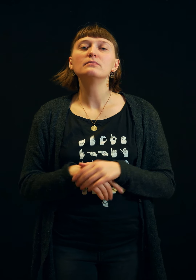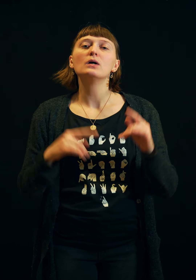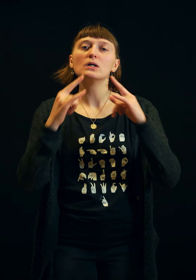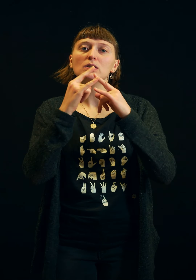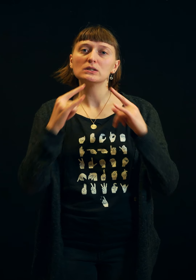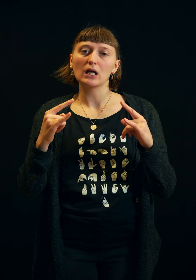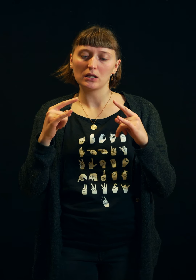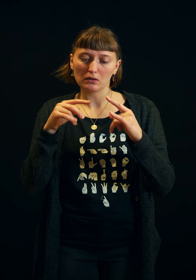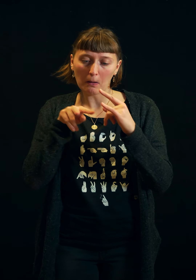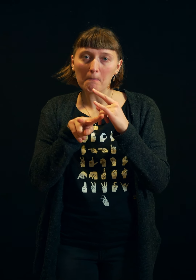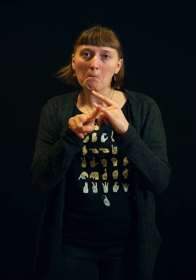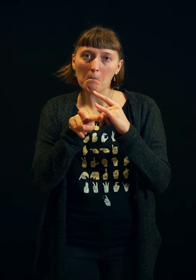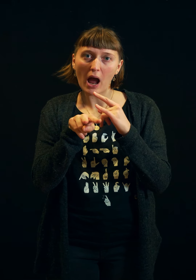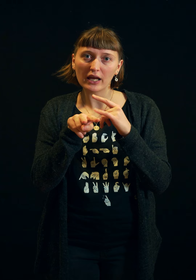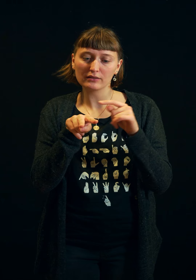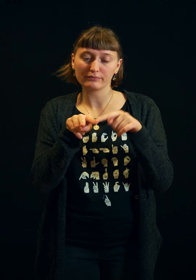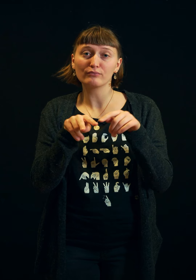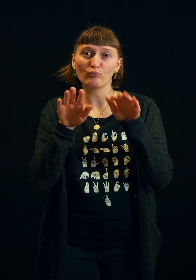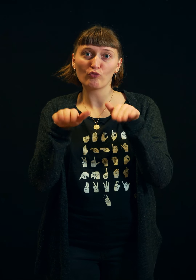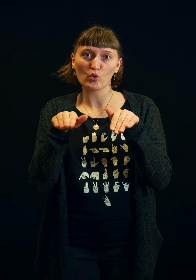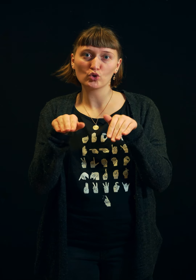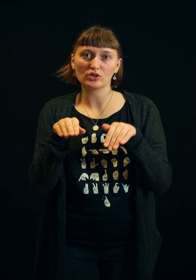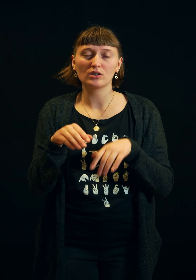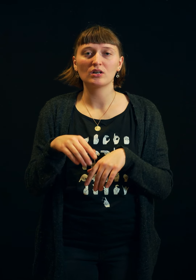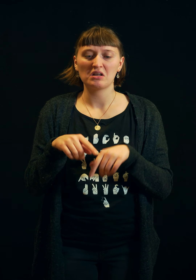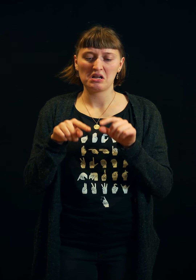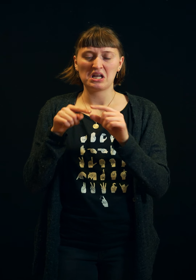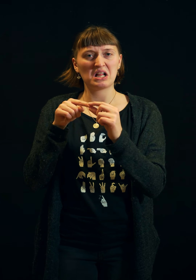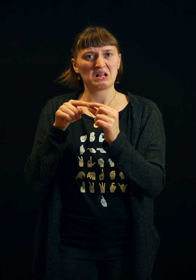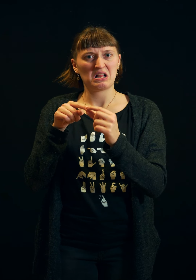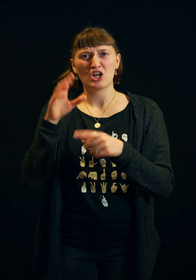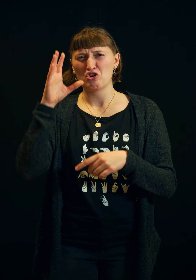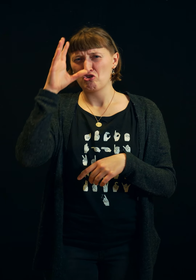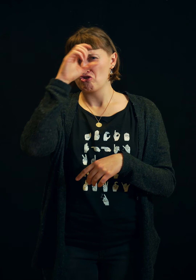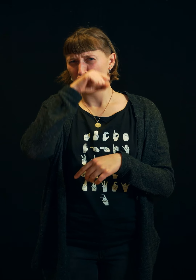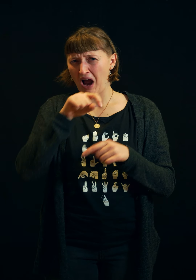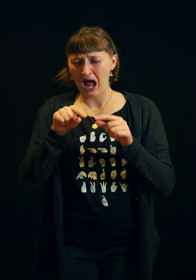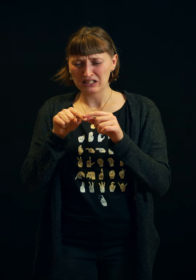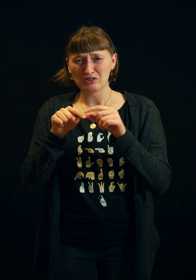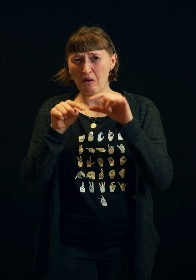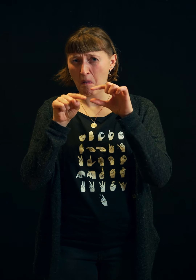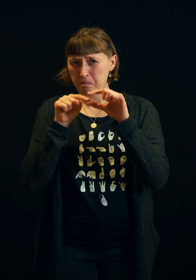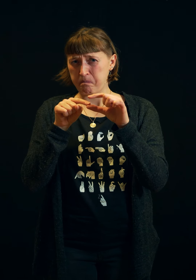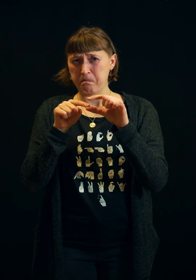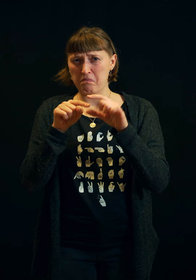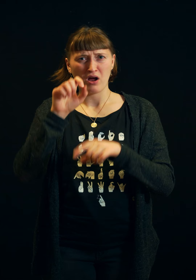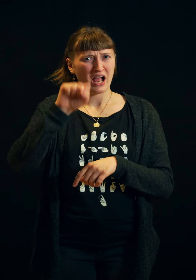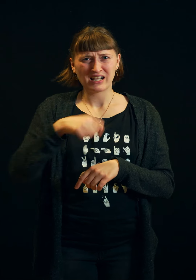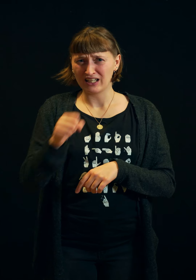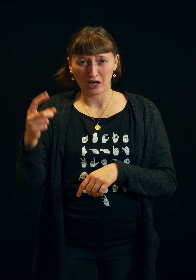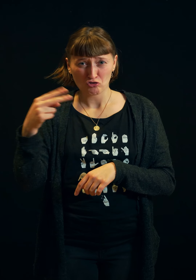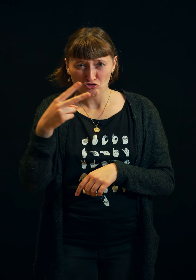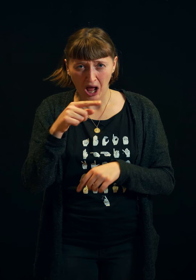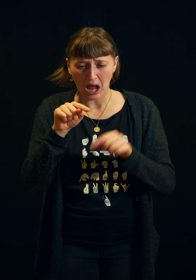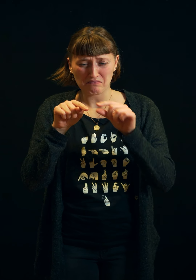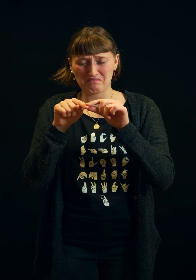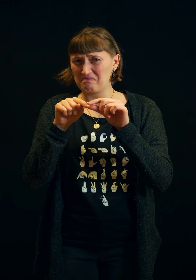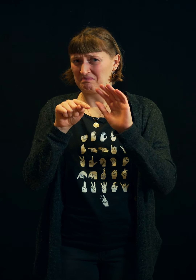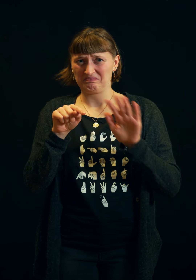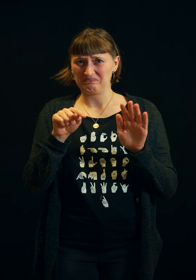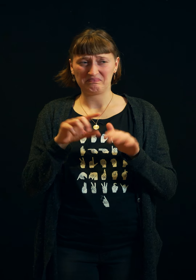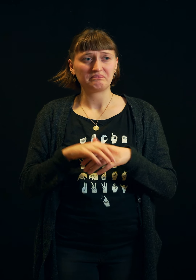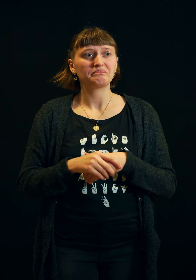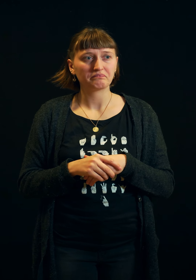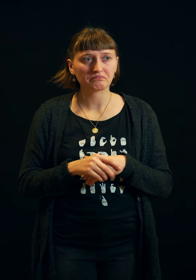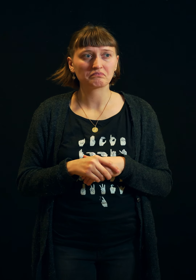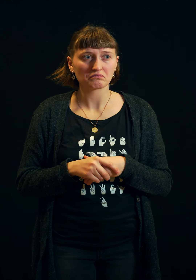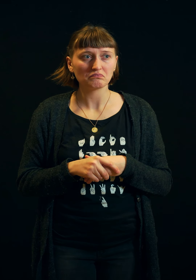Aus dem Zelt ragte ein Fuß, mit Nägeln, dick und schwarz, an welchen alles schon versucht, aber jeder Knipser barst.